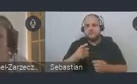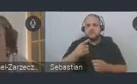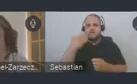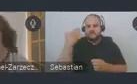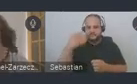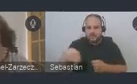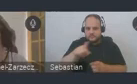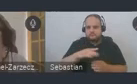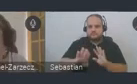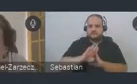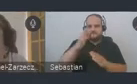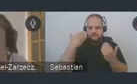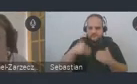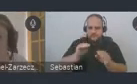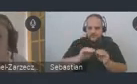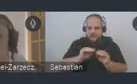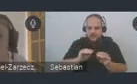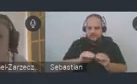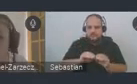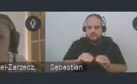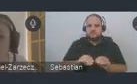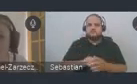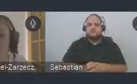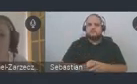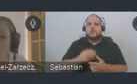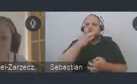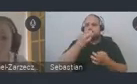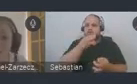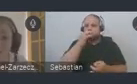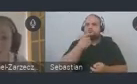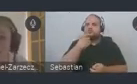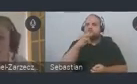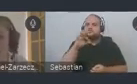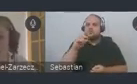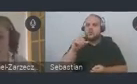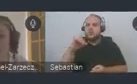Tutaj jeszcze, jako że to jest w ramach SpołEDu, to opowiadamy, czym jest ten SpołED.